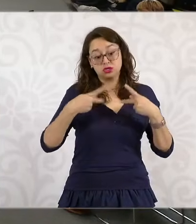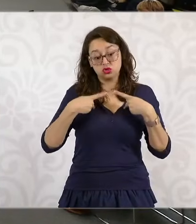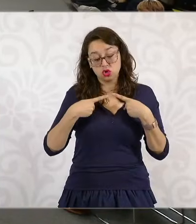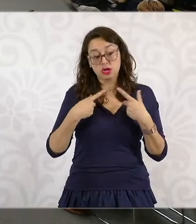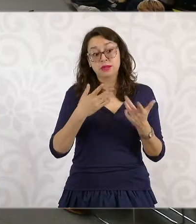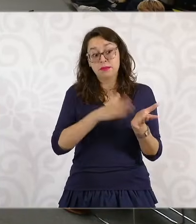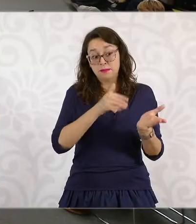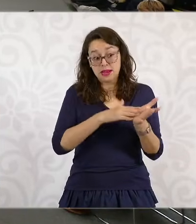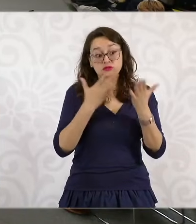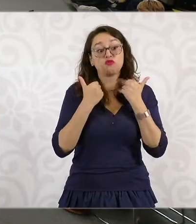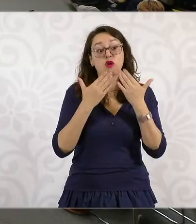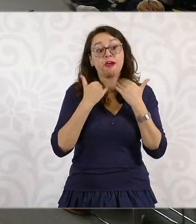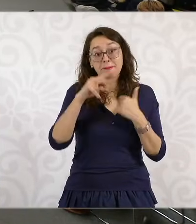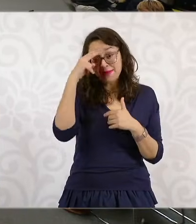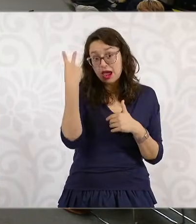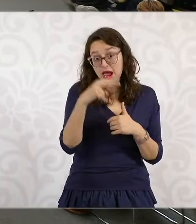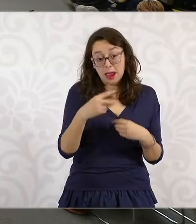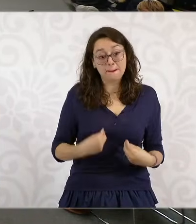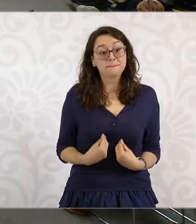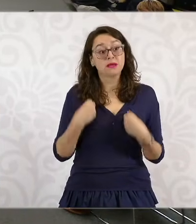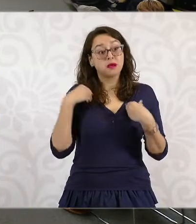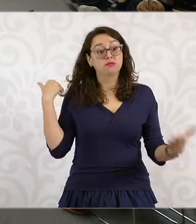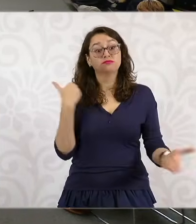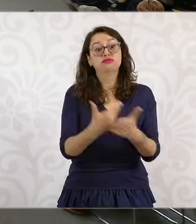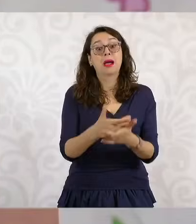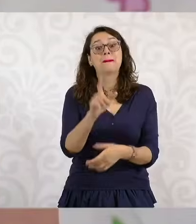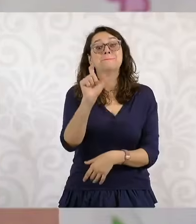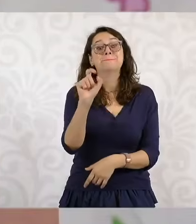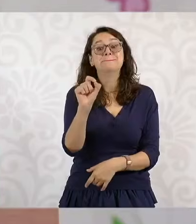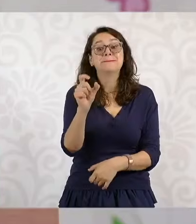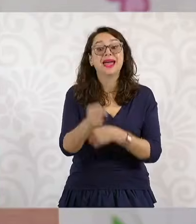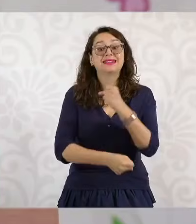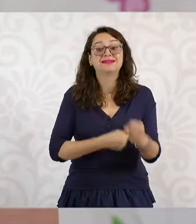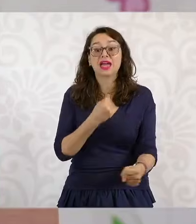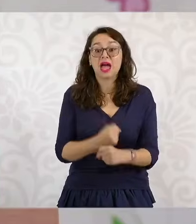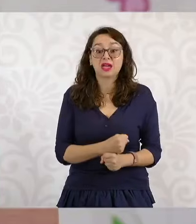20 años. Tienen ahí sus vidas, han contribuido muchísimo, trabajan.